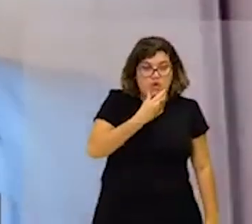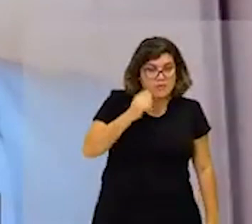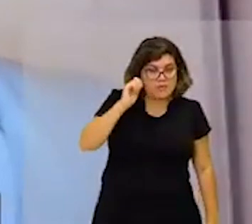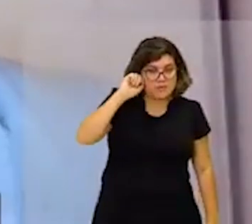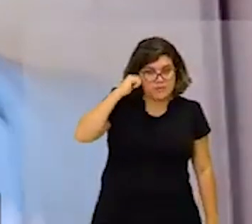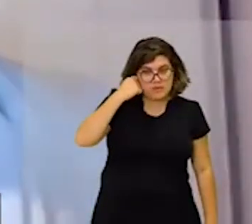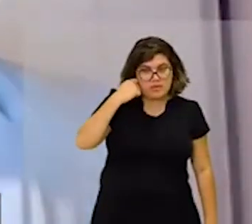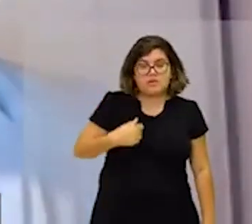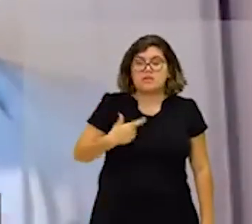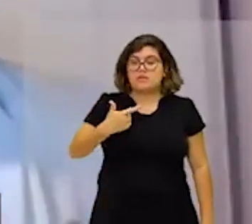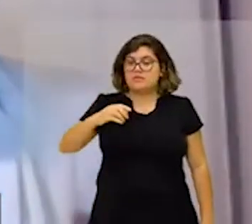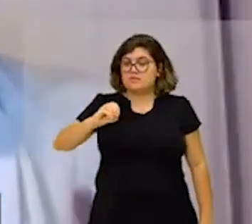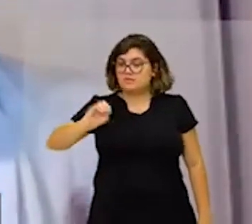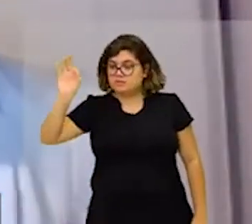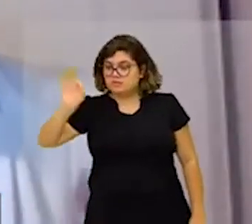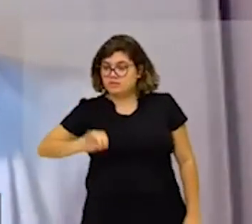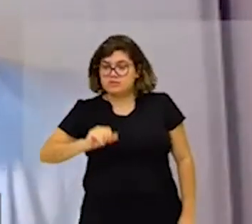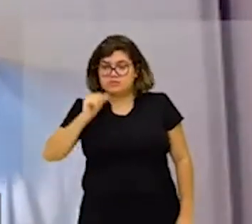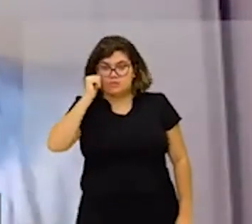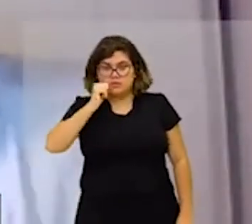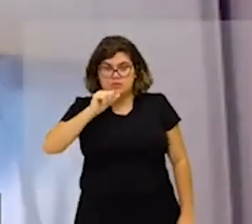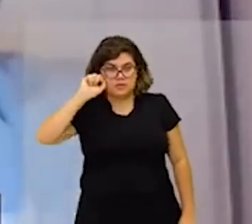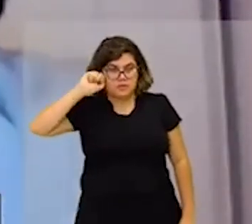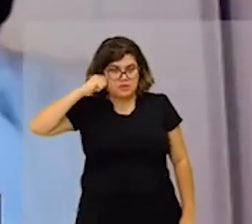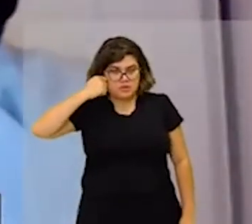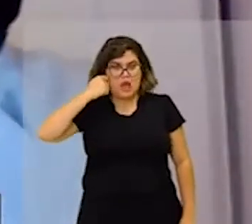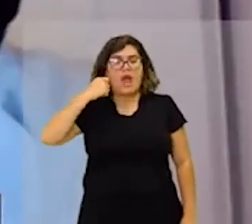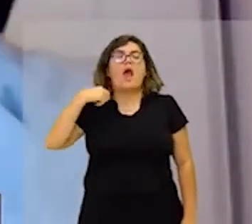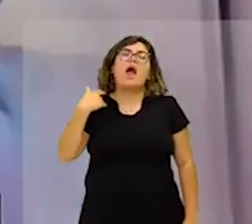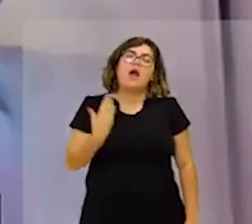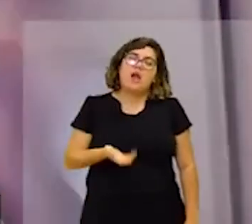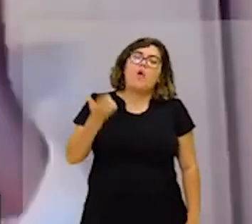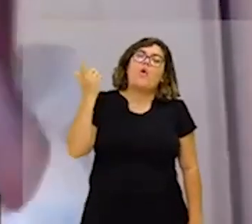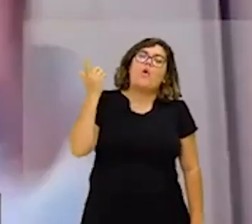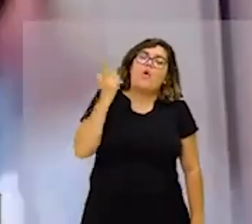por cento de mulheres negras porque aí a gente consegue efetivamente implementar sua presença